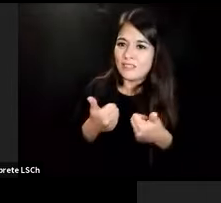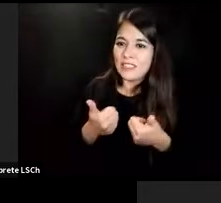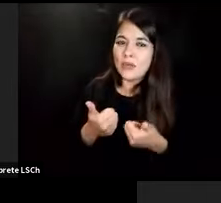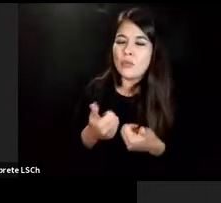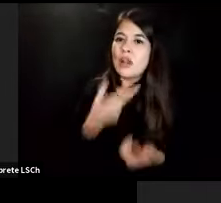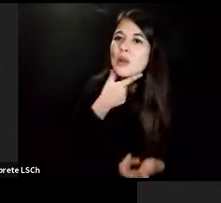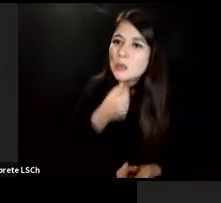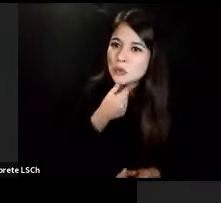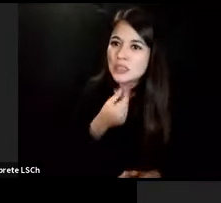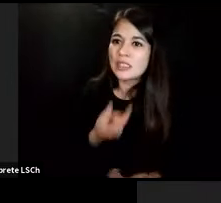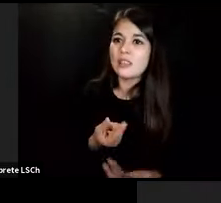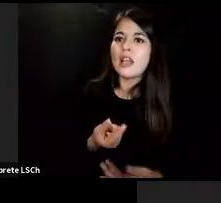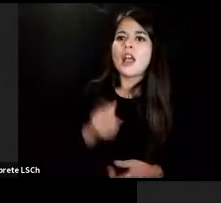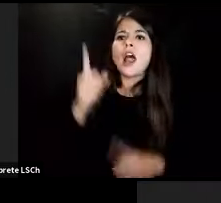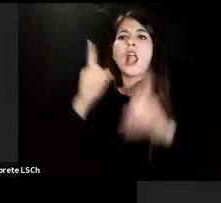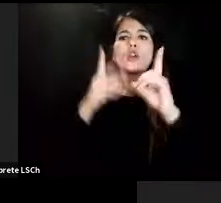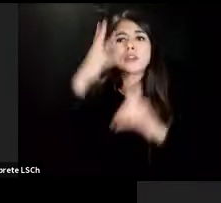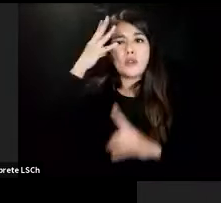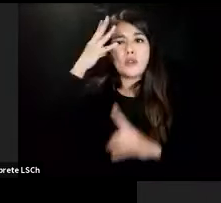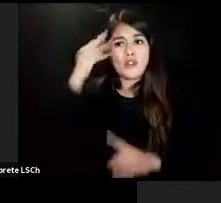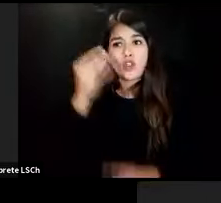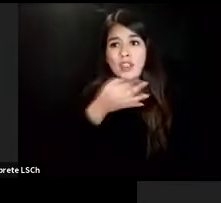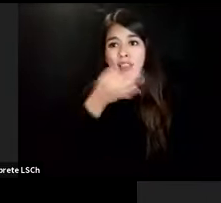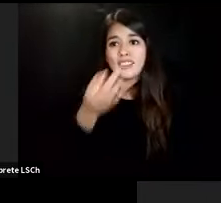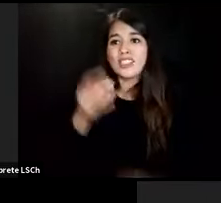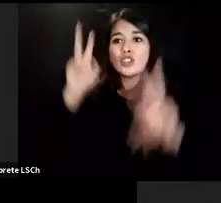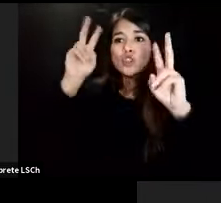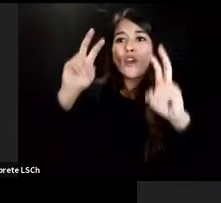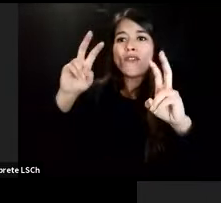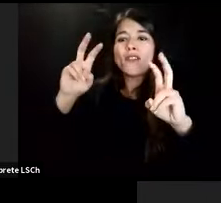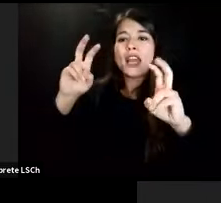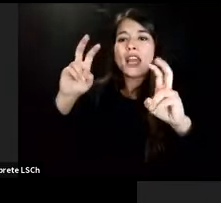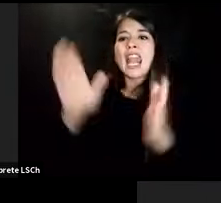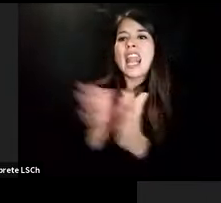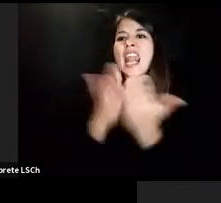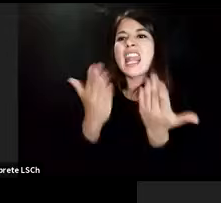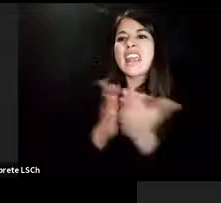cuando hablamos del libro electrónico. Que mucha gente postula estos formatos